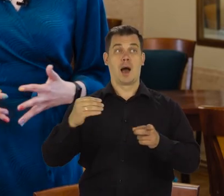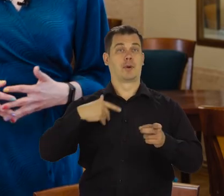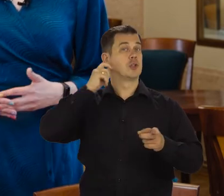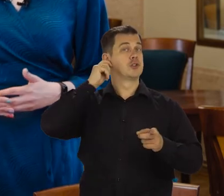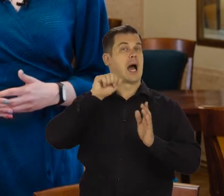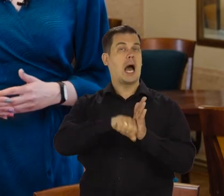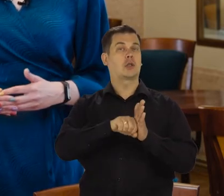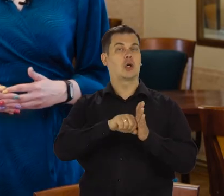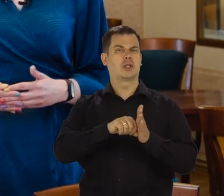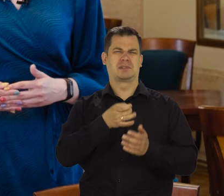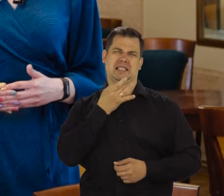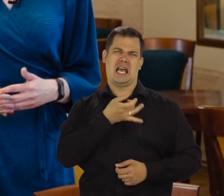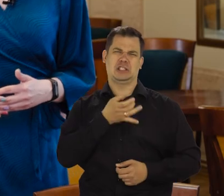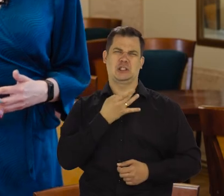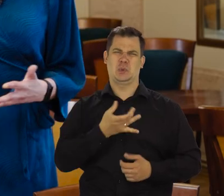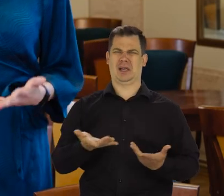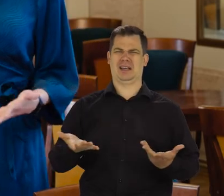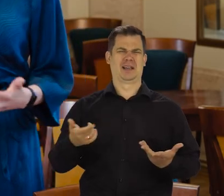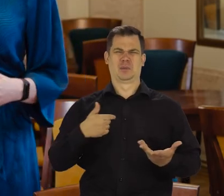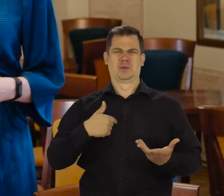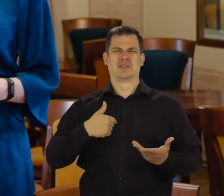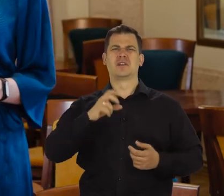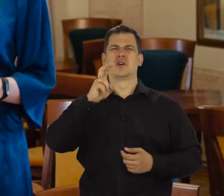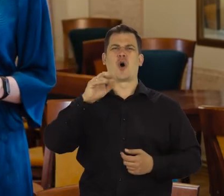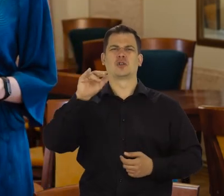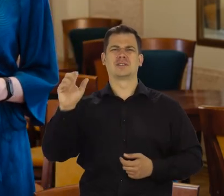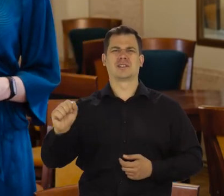I kiedy jedna z aktorek, w czasie prób, skarżyła mu się, mówiąc: